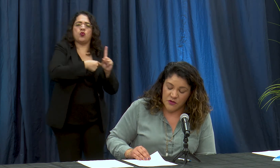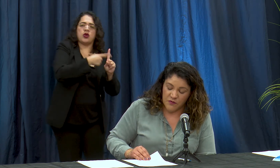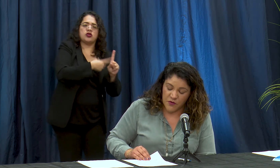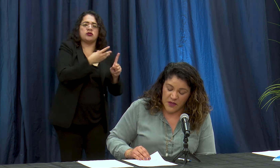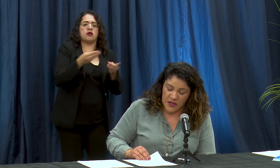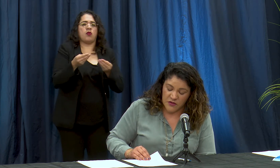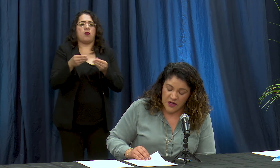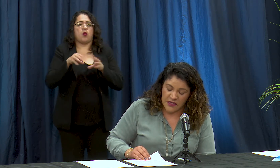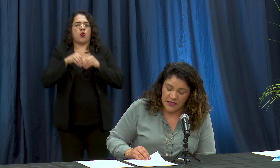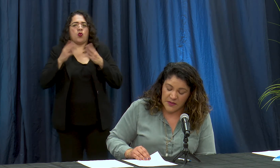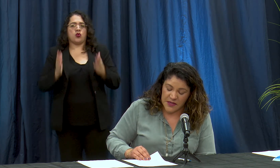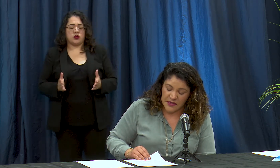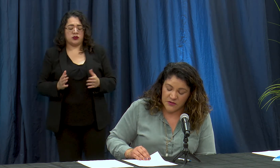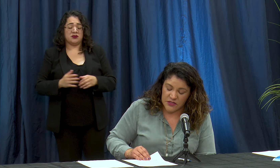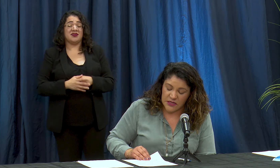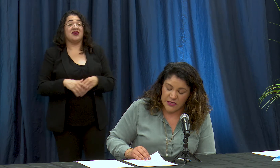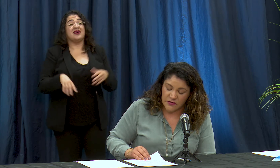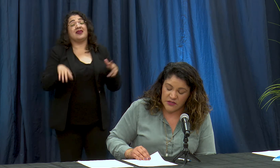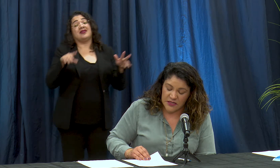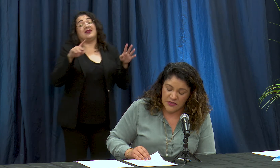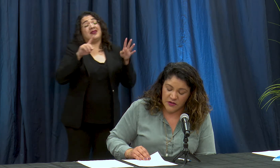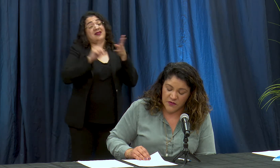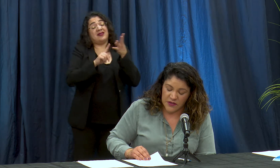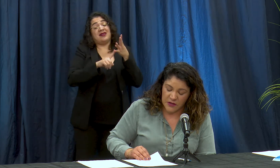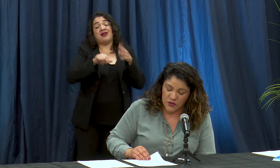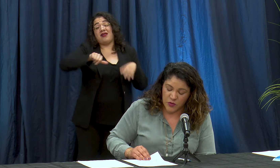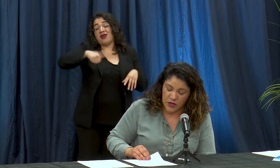una forma de dar directamente Los Angelenos Keun sido Fattah dos por el